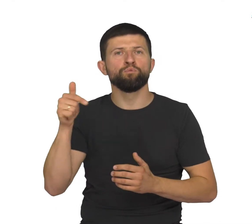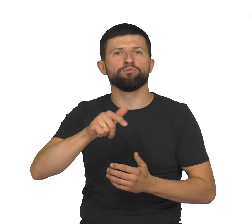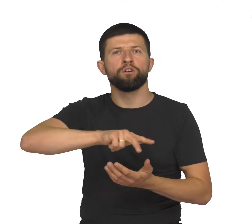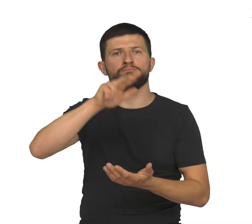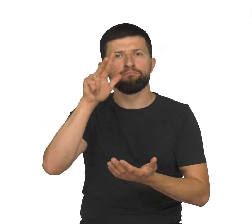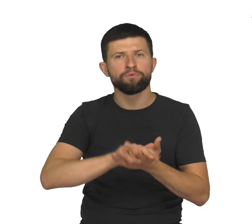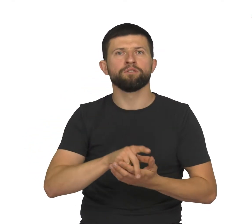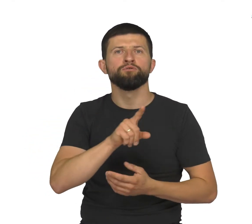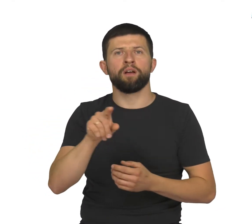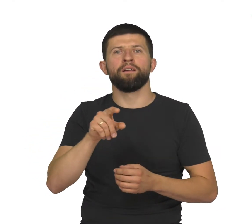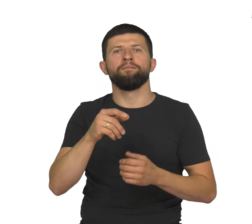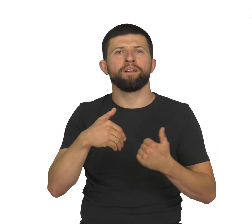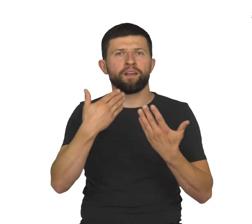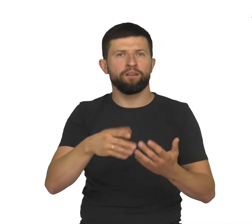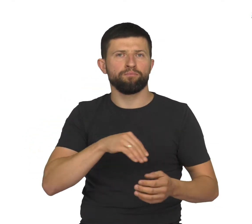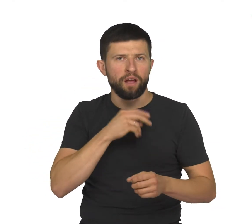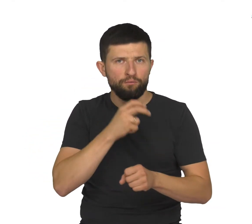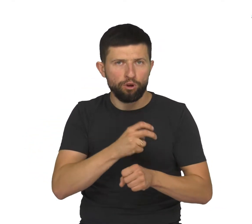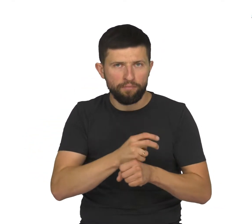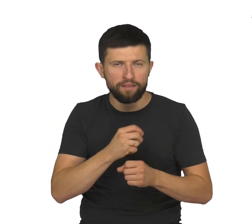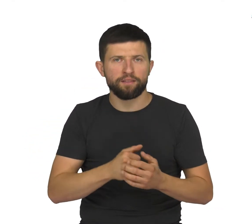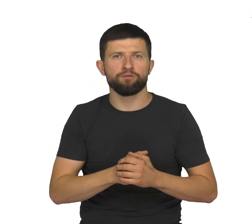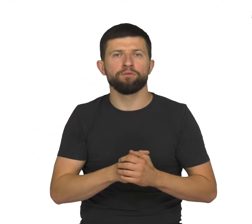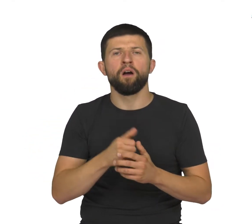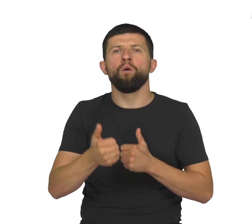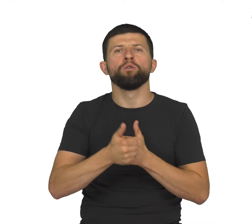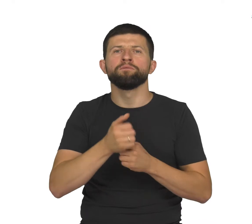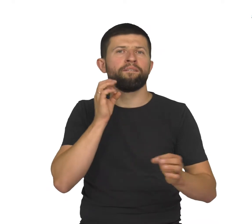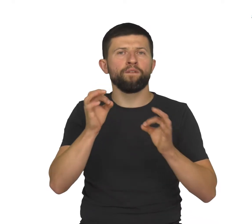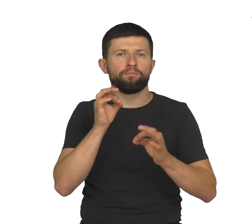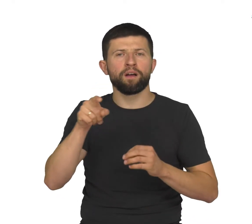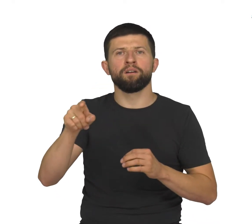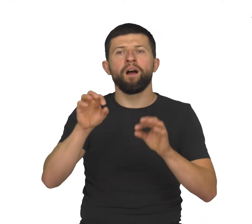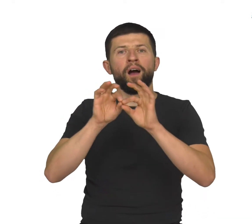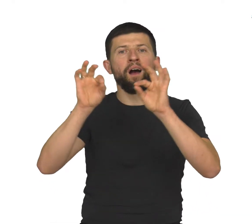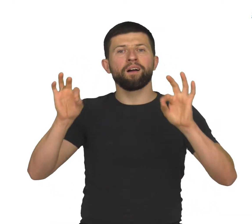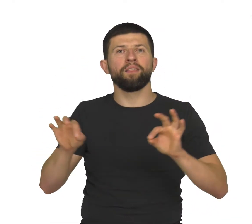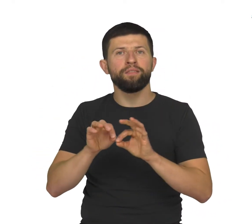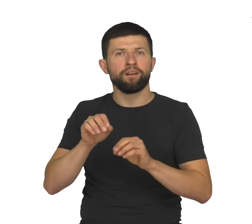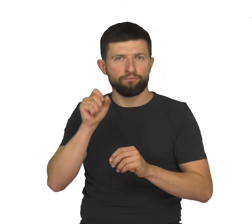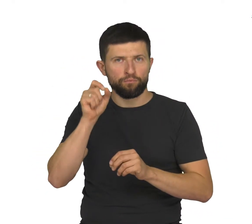i nie ma założonej blokady wydawania. Po trzecie płatności za odpis należy dokonać